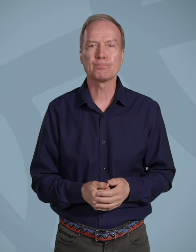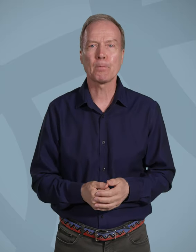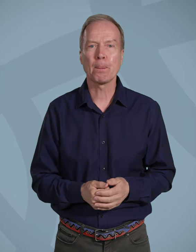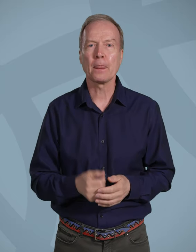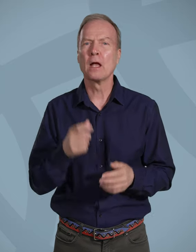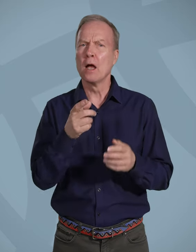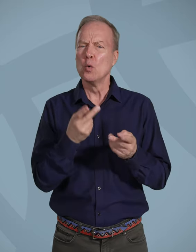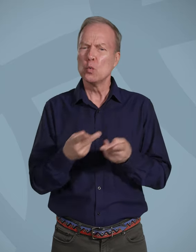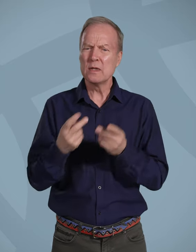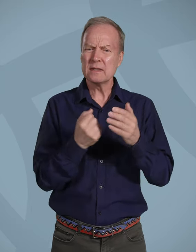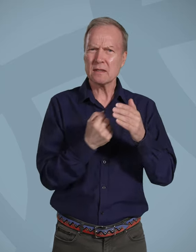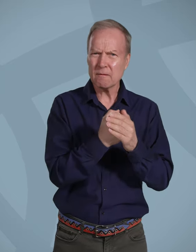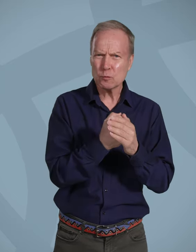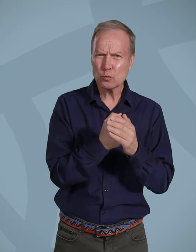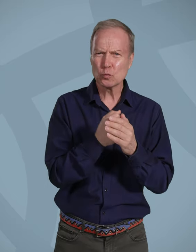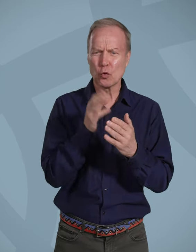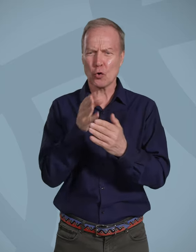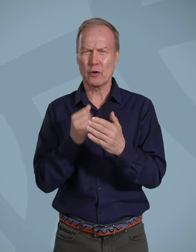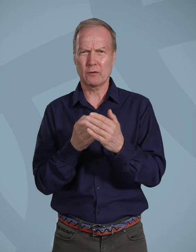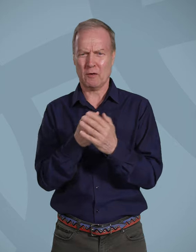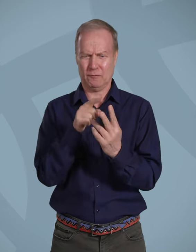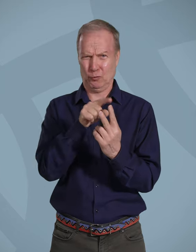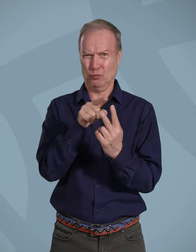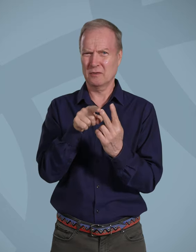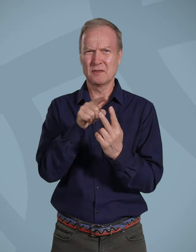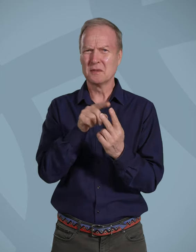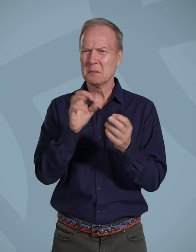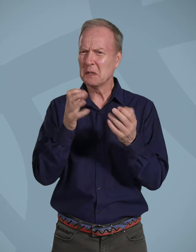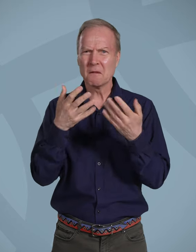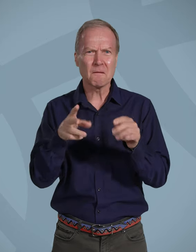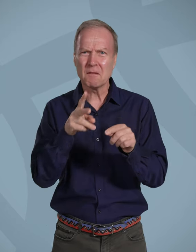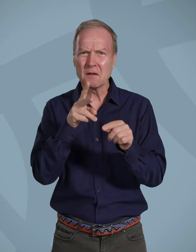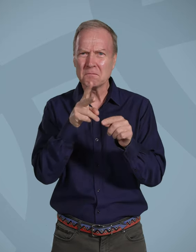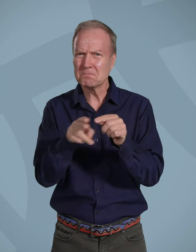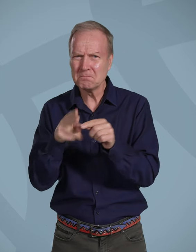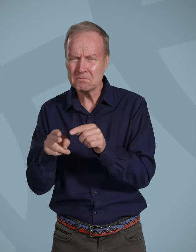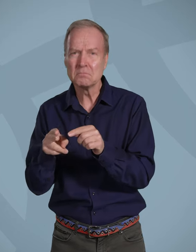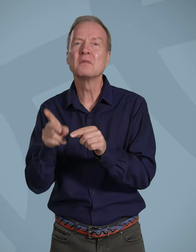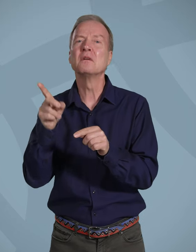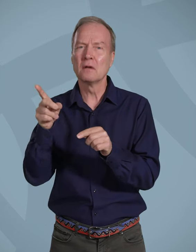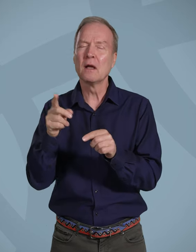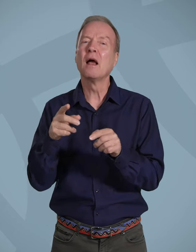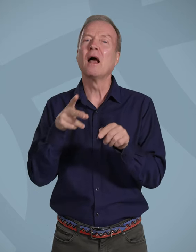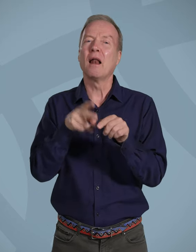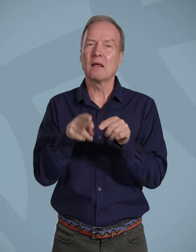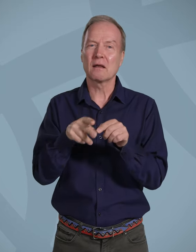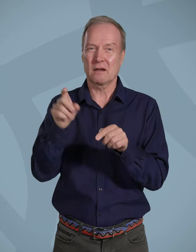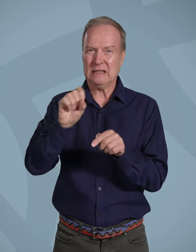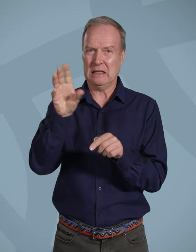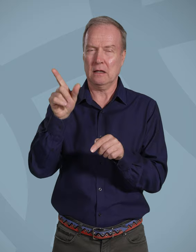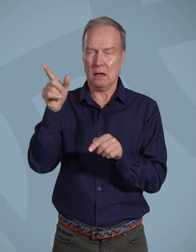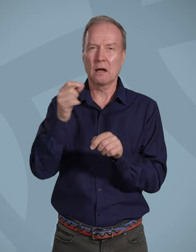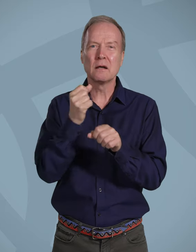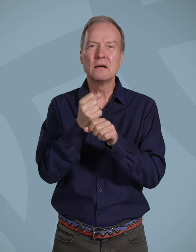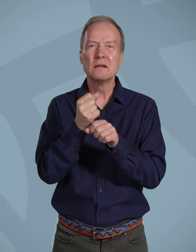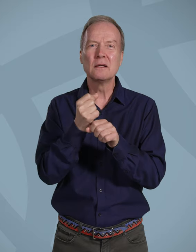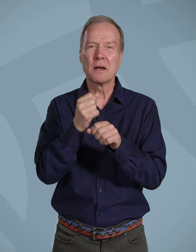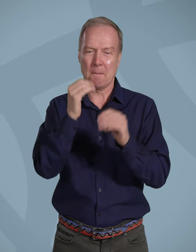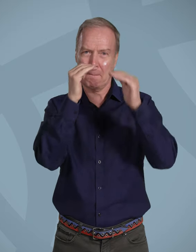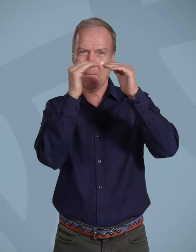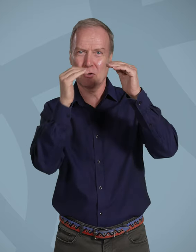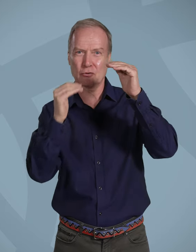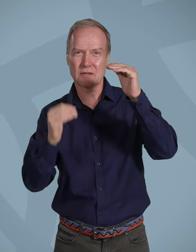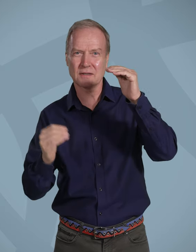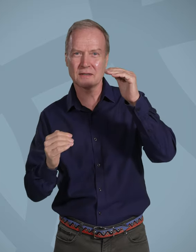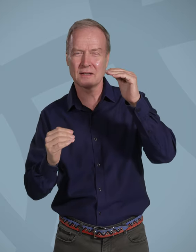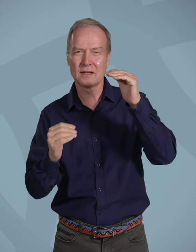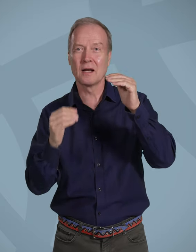Yleisavustusten ja kohdennettujen avustusten osalta STEA aikoo toteuttaa leikkaukset porrastetusti.